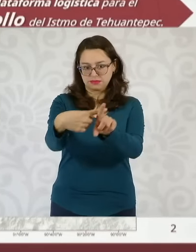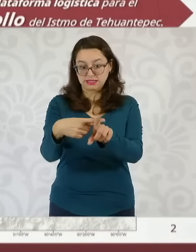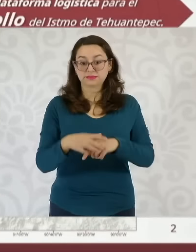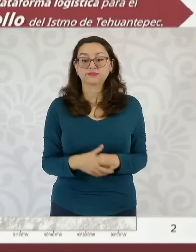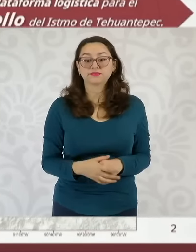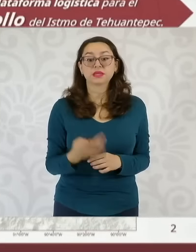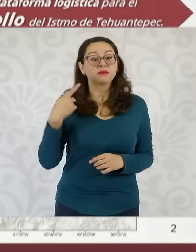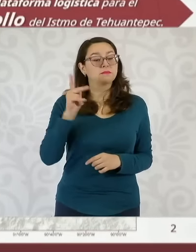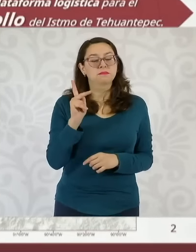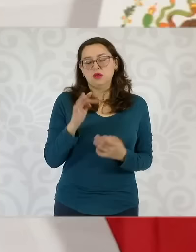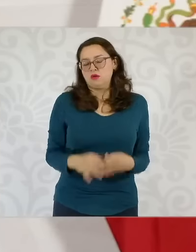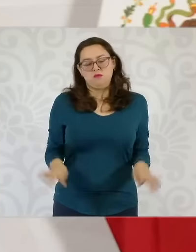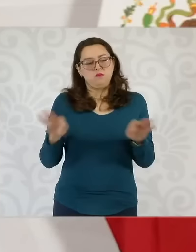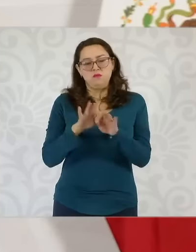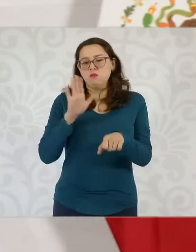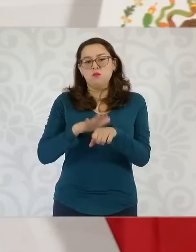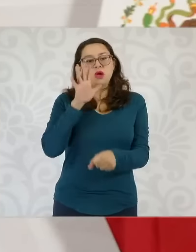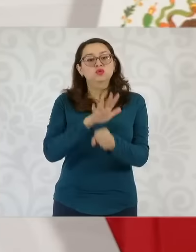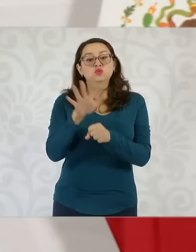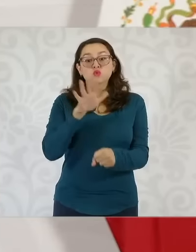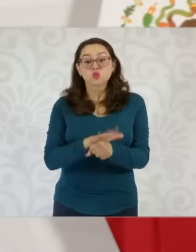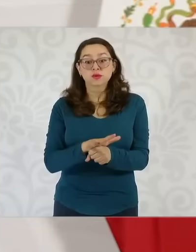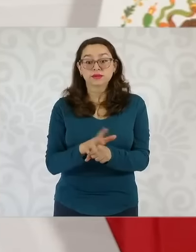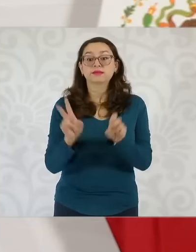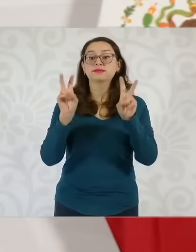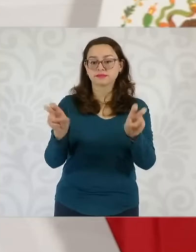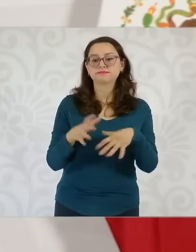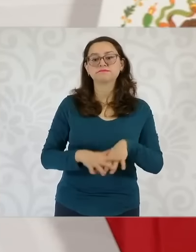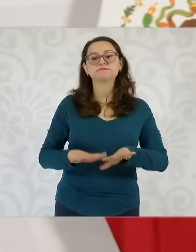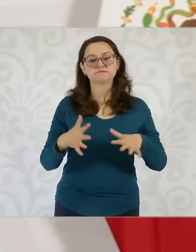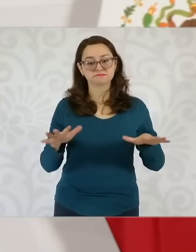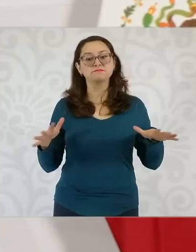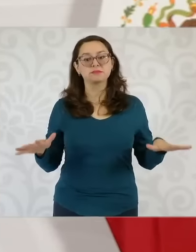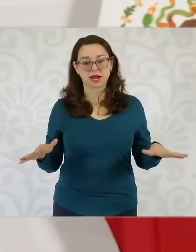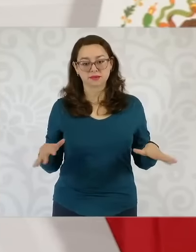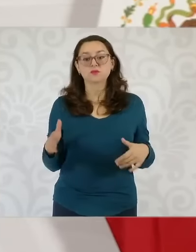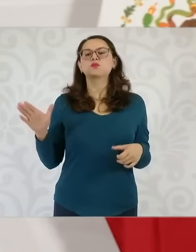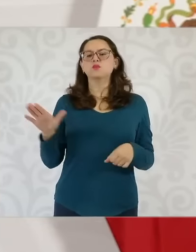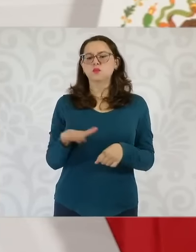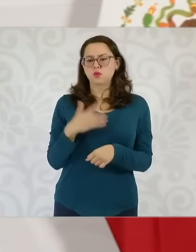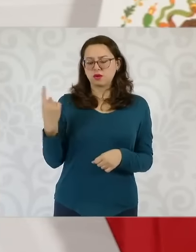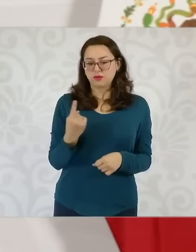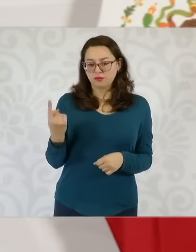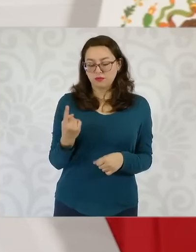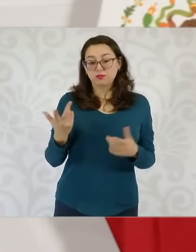proyecto es su zona de influencia de Ultramar que es la que permite la conexión de todos los puertos